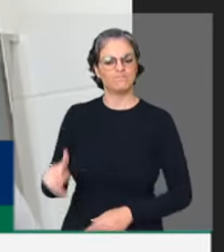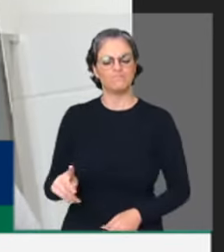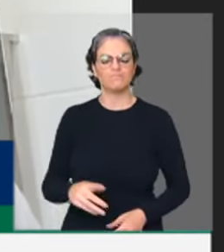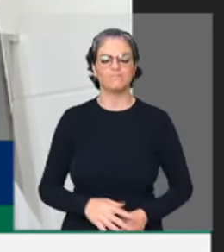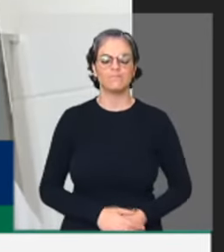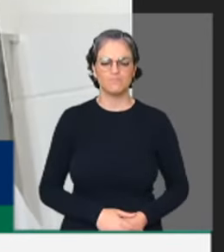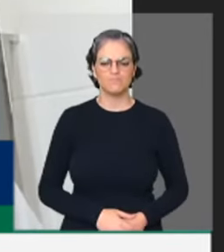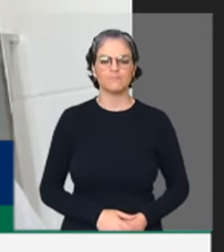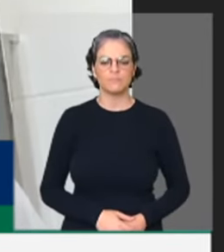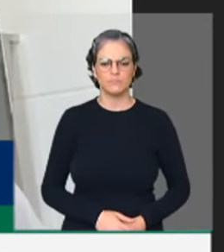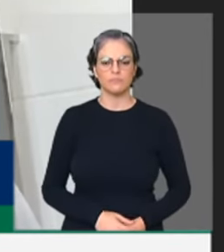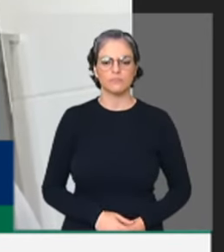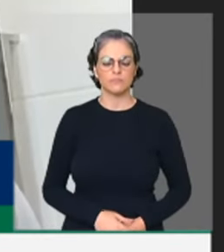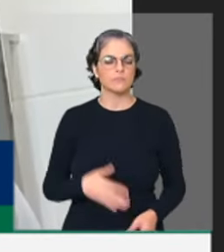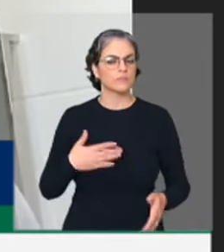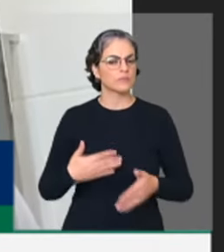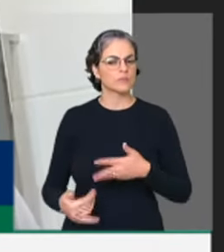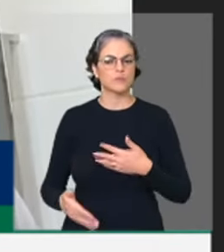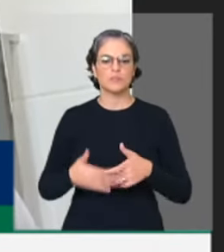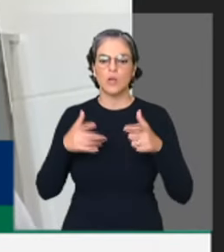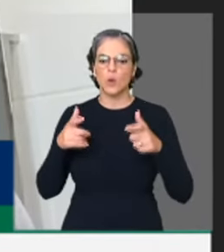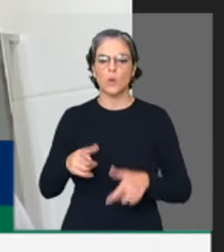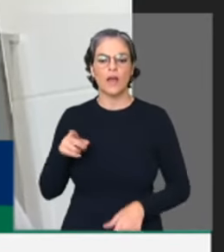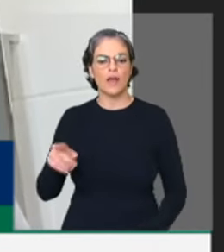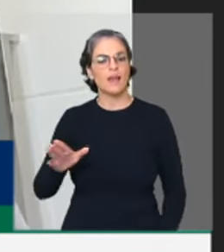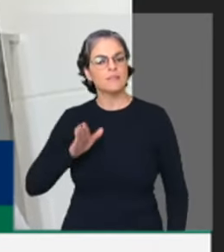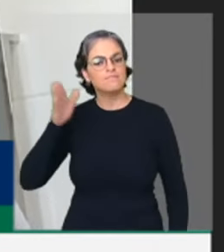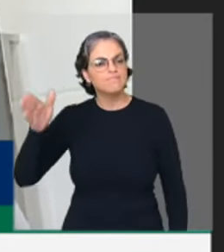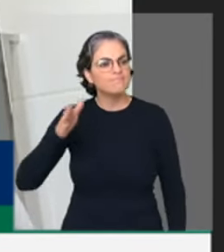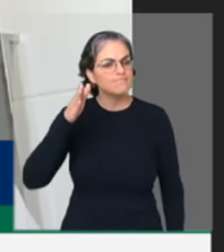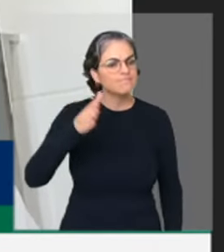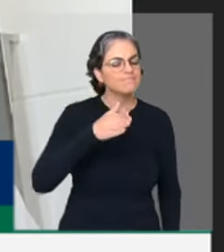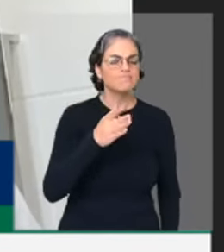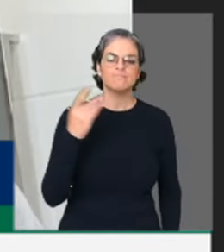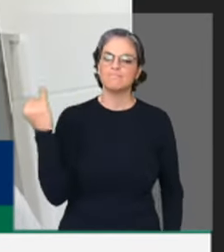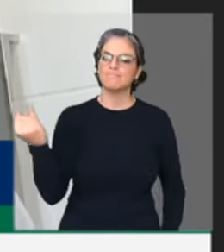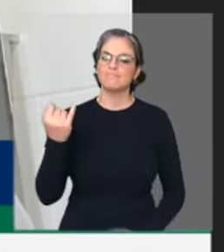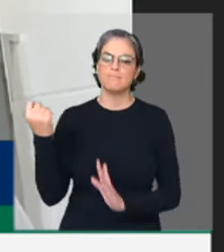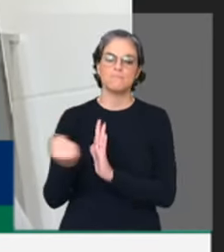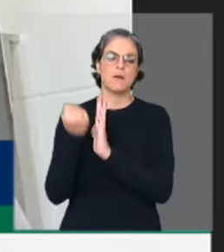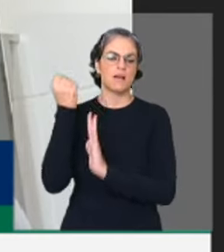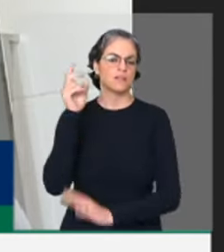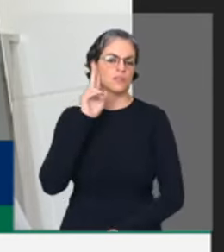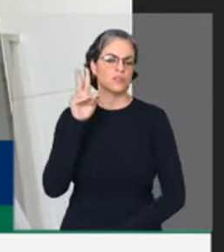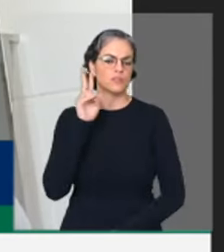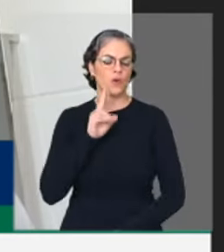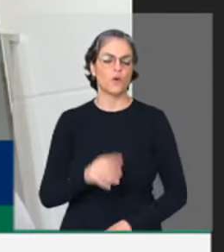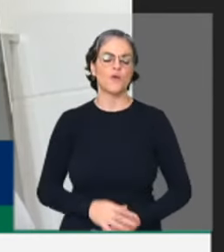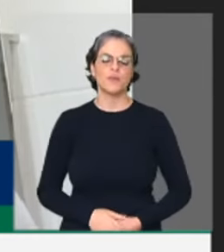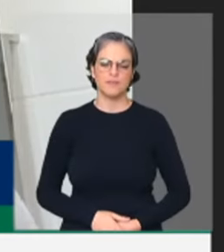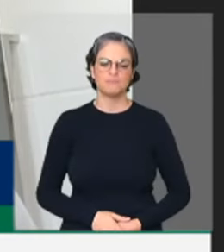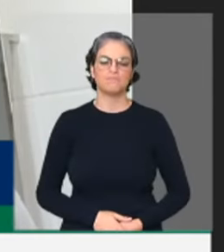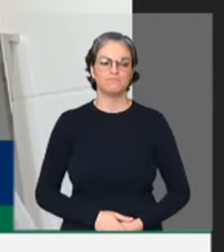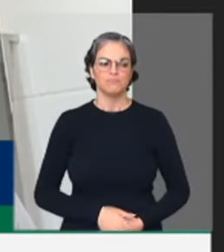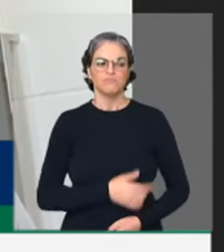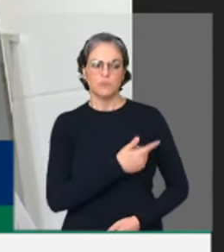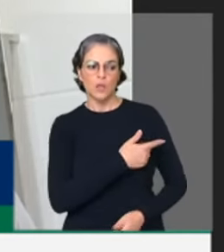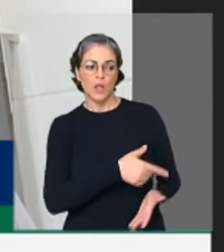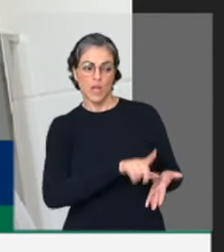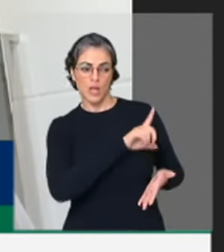POR ONDE PASSOU... ALICE E OUTROS JÁ FIZERAM UM RELATO BREVE DA SUA TRAJETÓRIA. FOI ASSIM.... A PRESENÇA DE